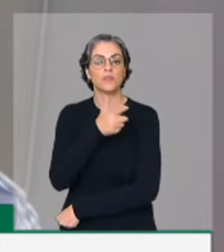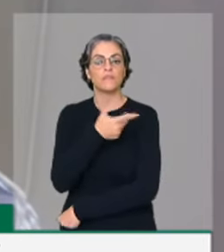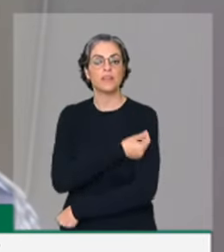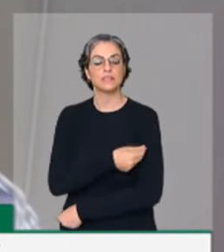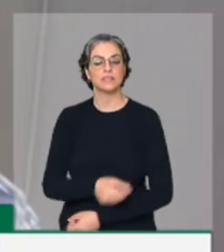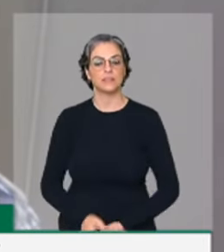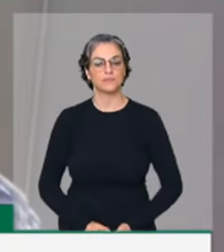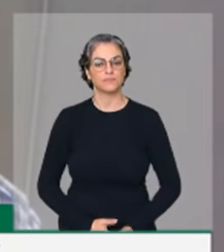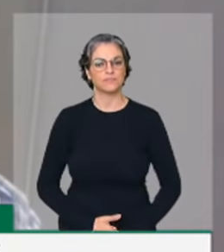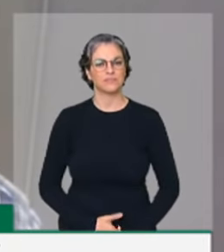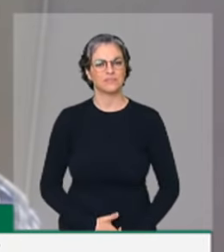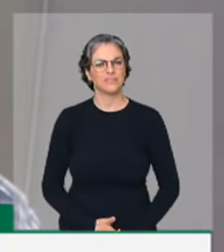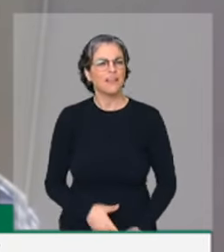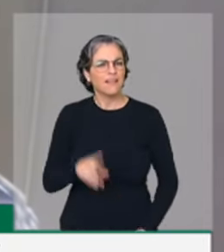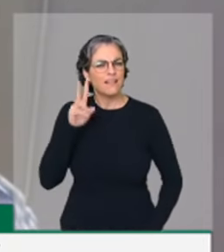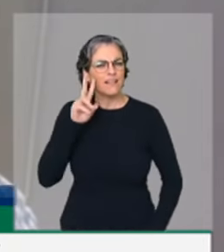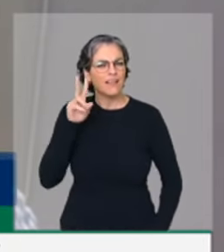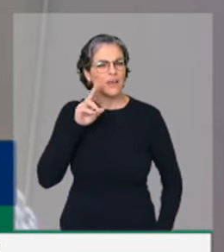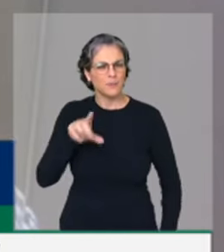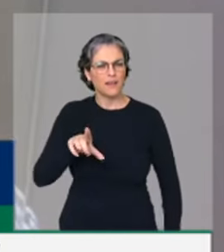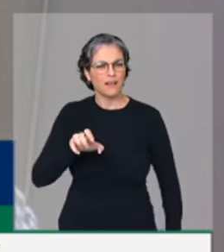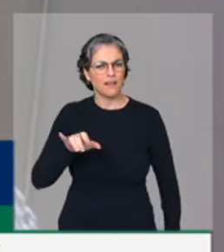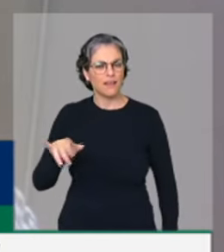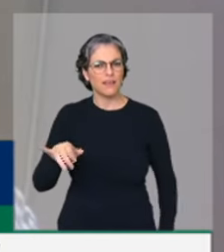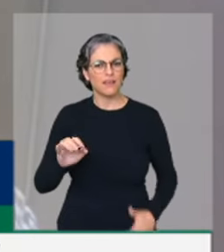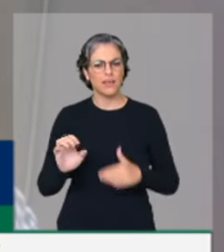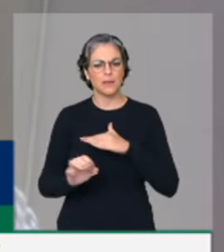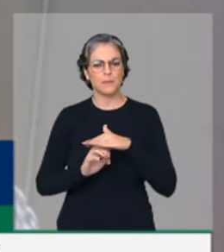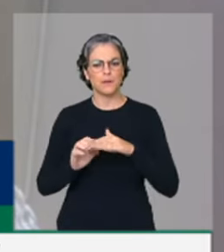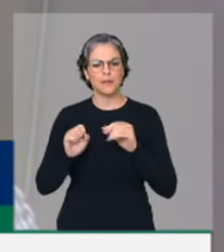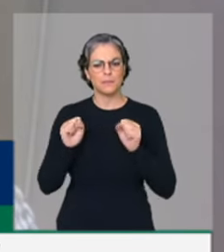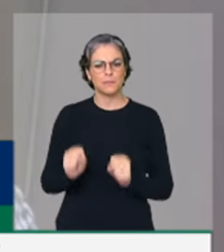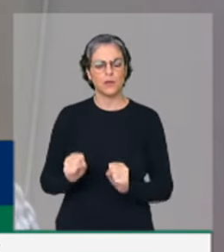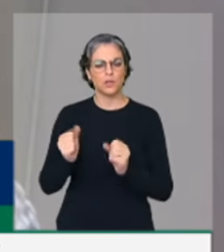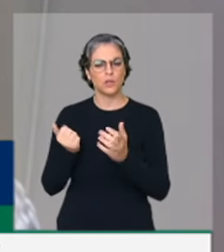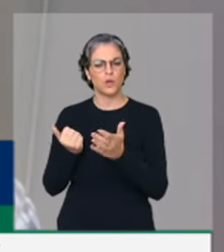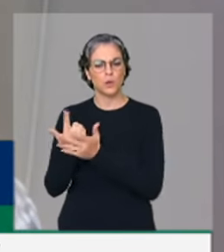PODERIAM E AS EMPRESAS COMPRAR A VACINA DESDE QUE DOASSE AO SUS. OS EMPRESÁRIOS NÃO ESTÃO FAZENDO ISSO....